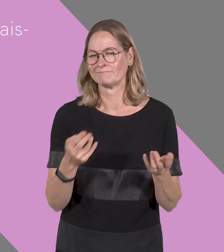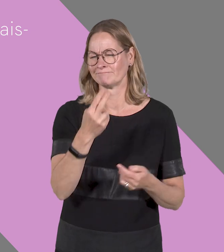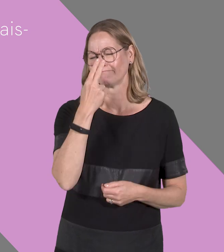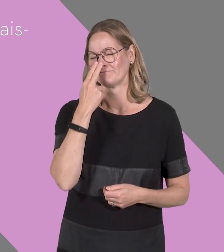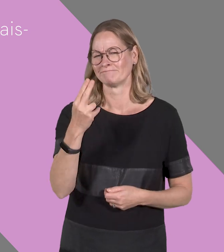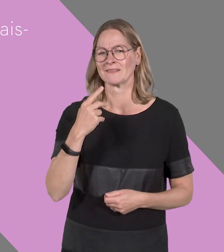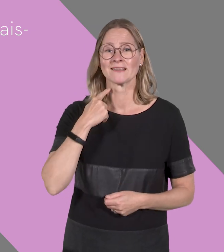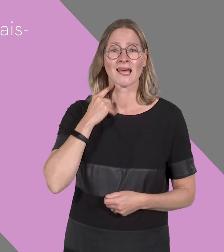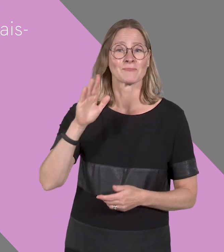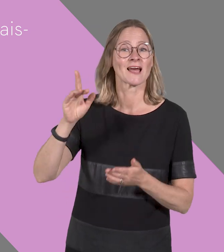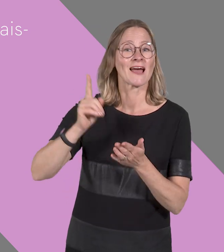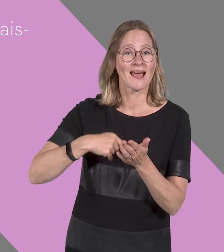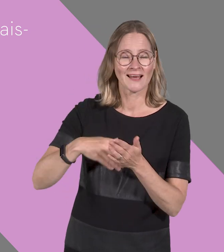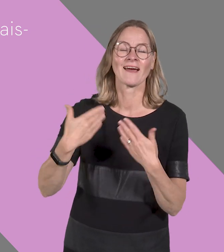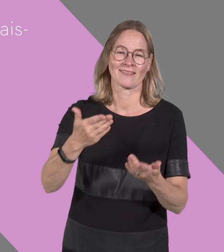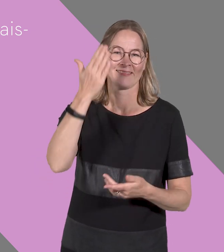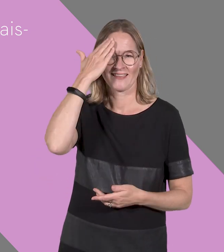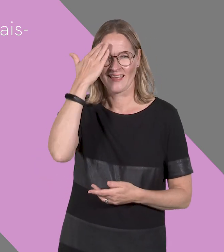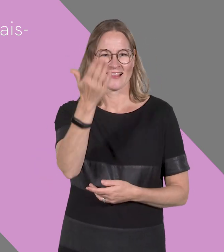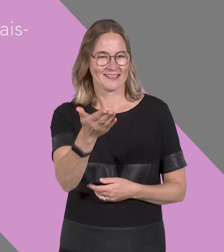Katso Jarmon haastattelu, niin tiedät!